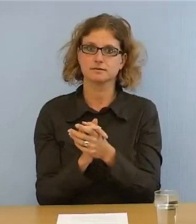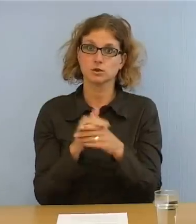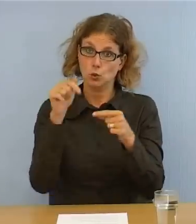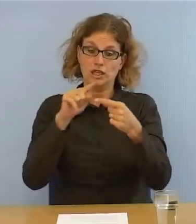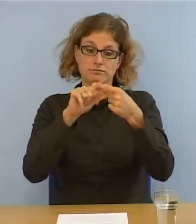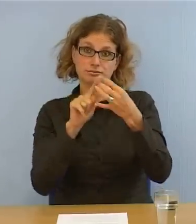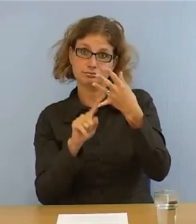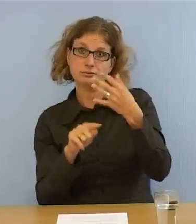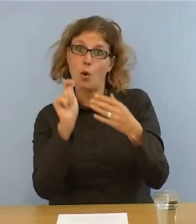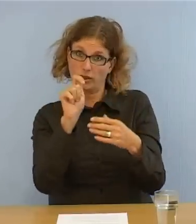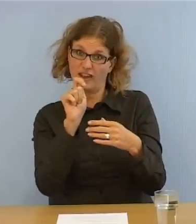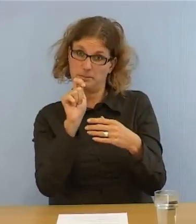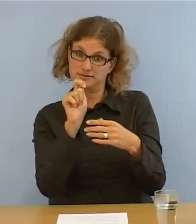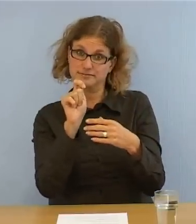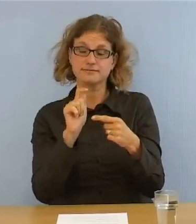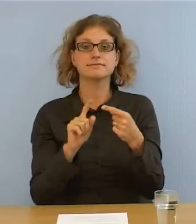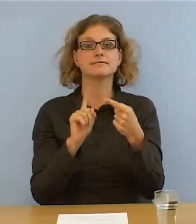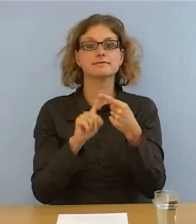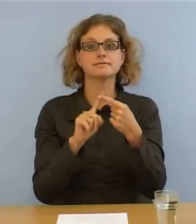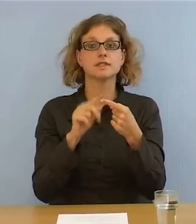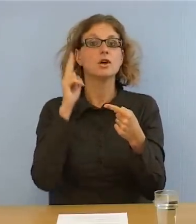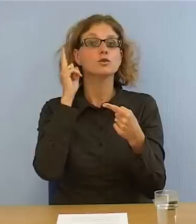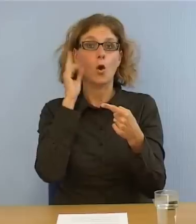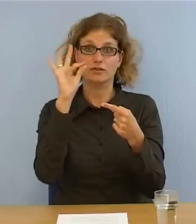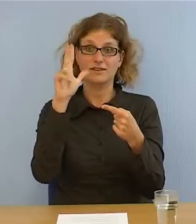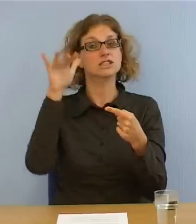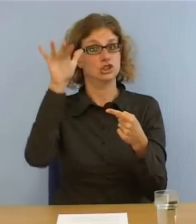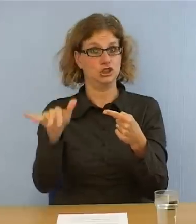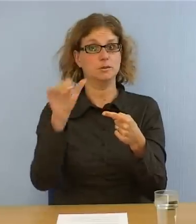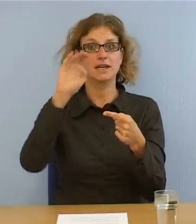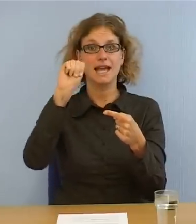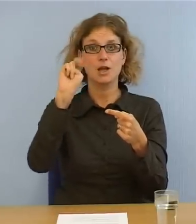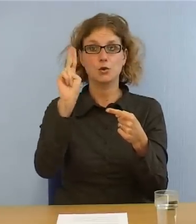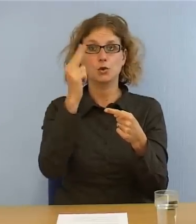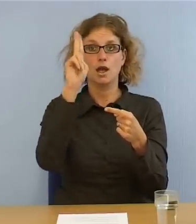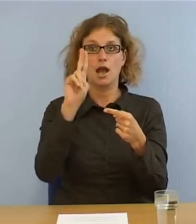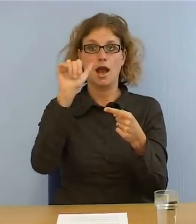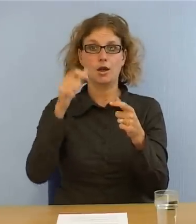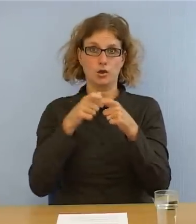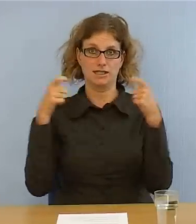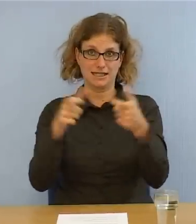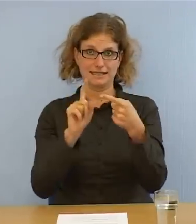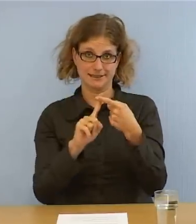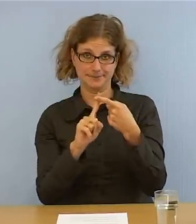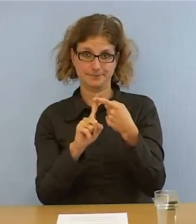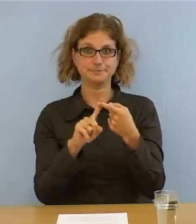Dit zijn de onderwerpen van deze week: 1. DovenTV aanwezig op het EUHA-congres